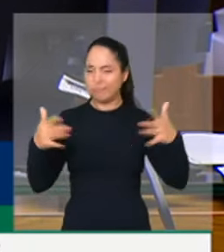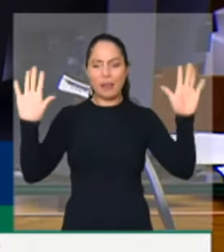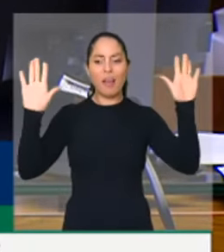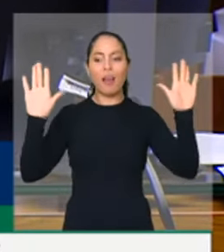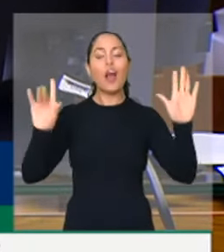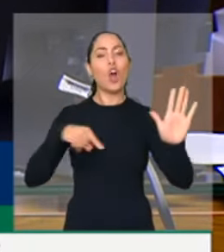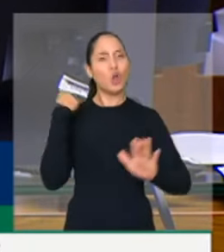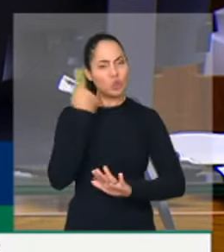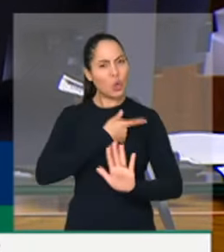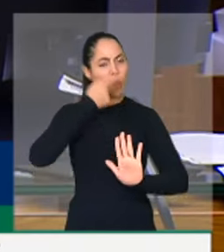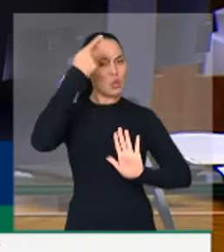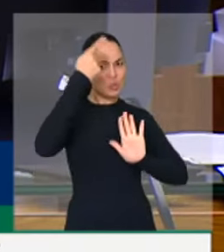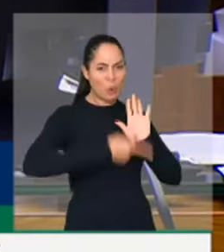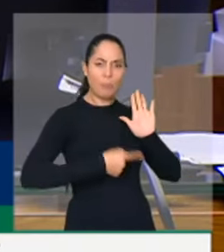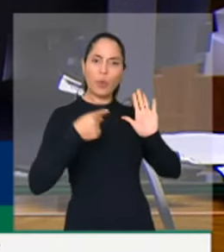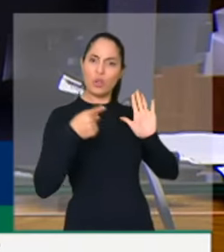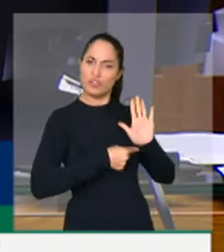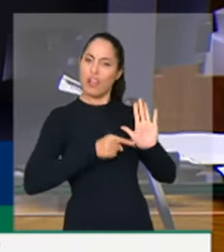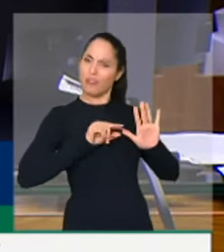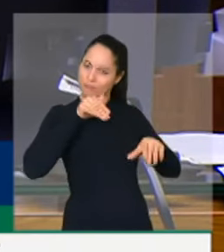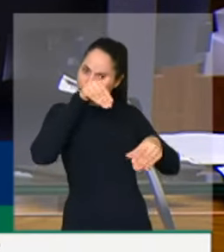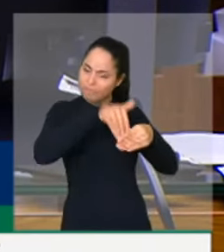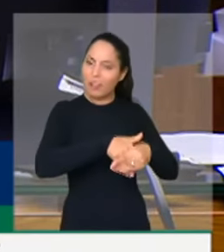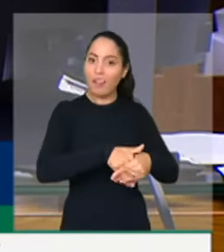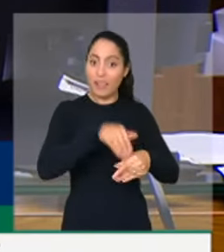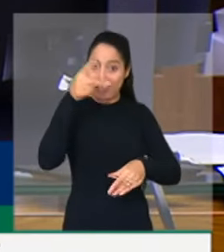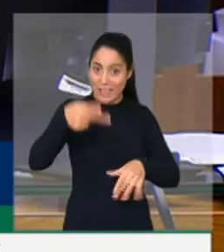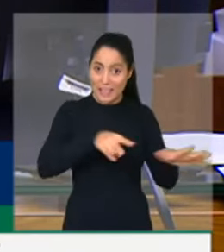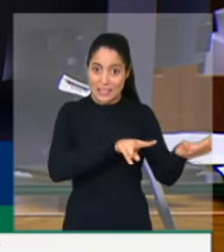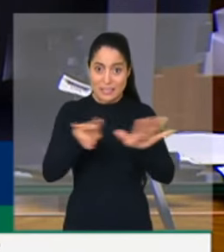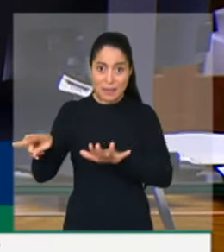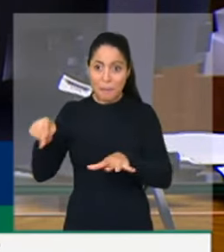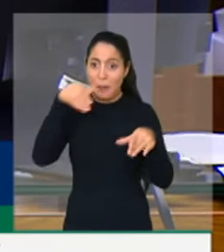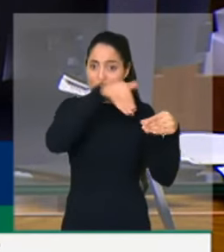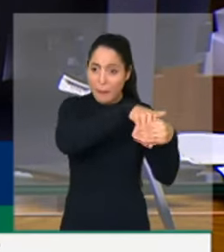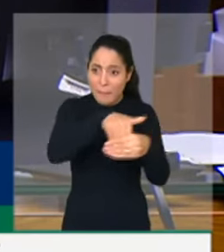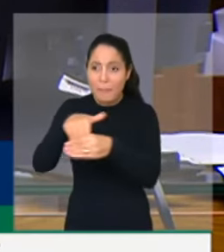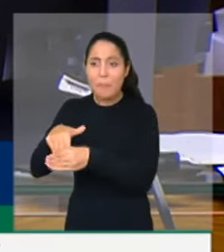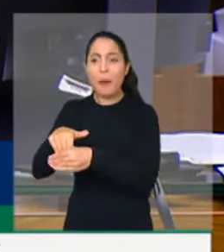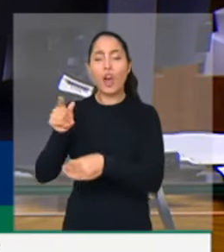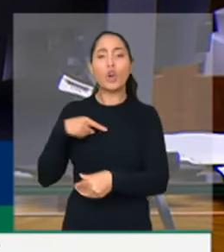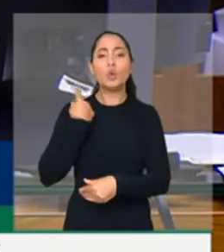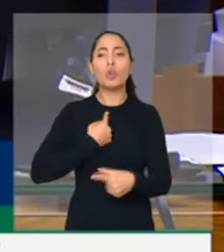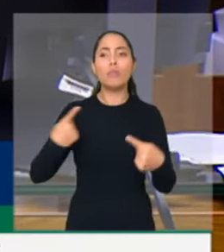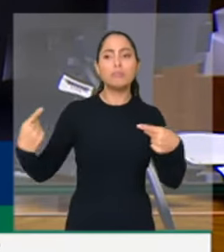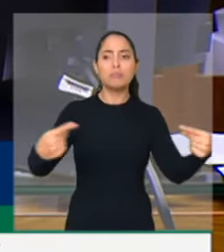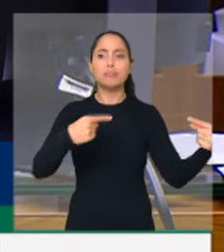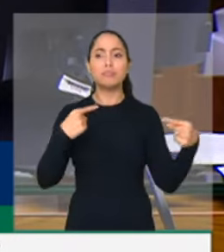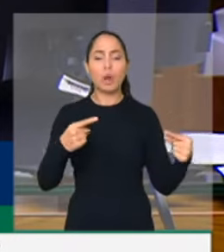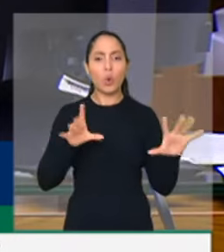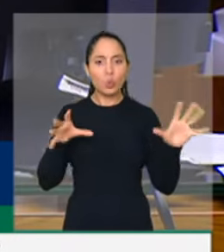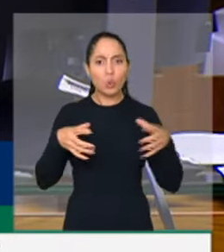QUE POSSAMOS DISCUTIR SEMPRE NO COLÉGIO DE LÍDERES, COM A AMPLITUDE DE DEBATES, PROJETOS QUE SEJAM LEVADOS É CONSIDERAÇÃO DESSE PLENÁRIO